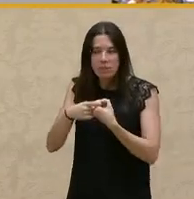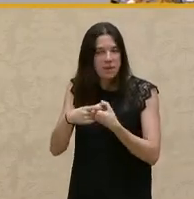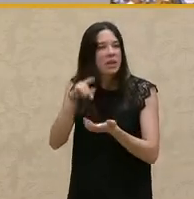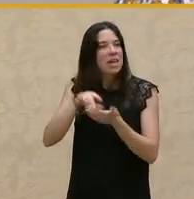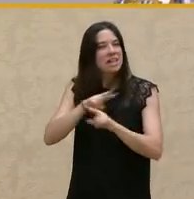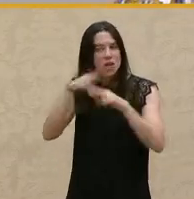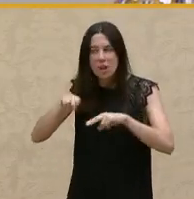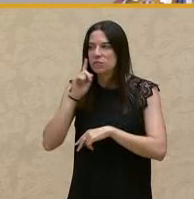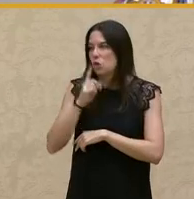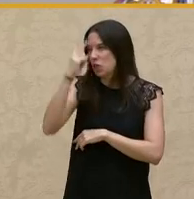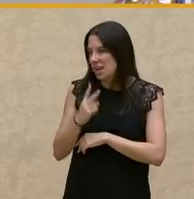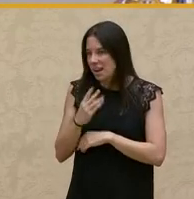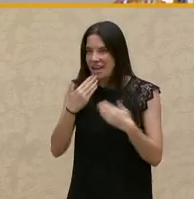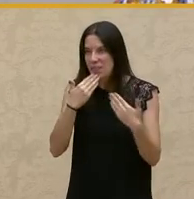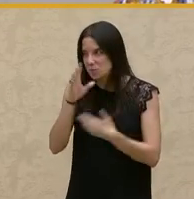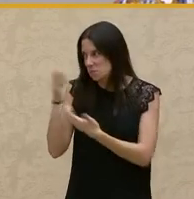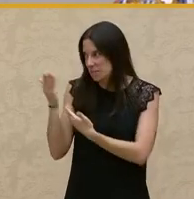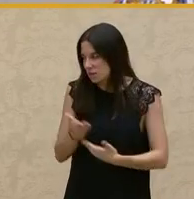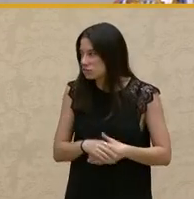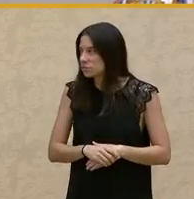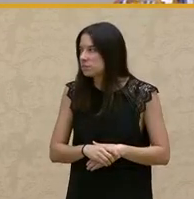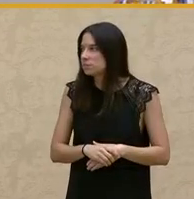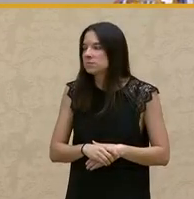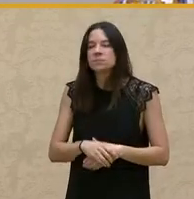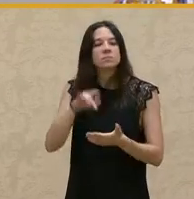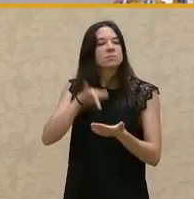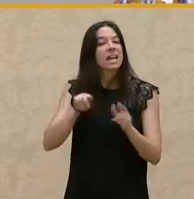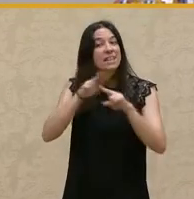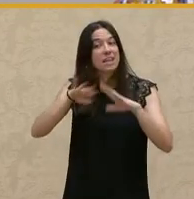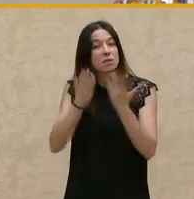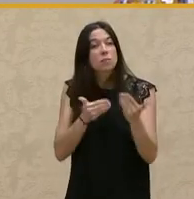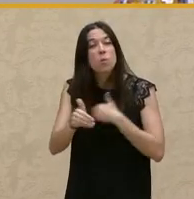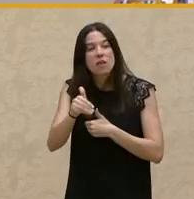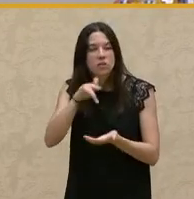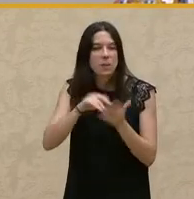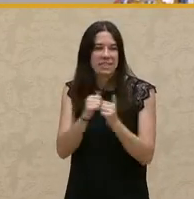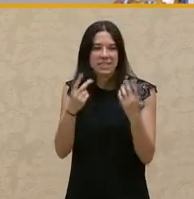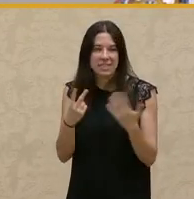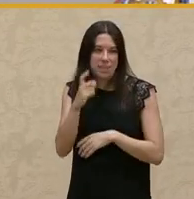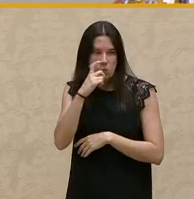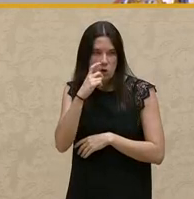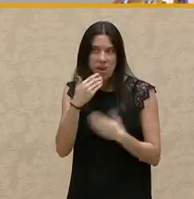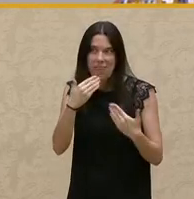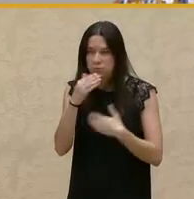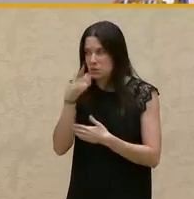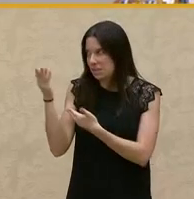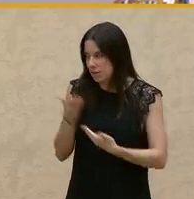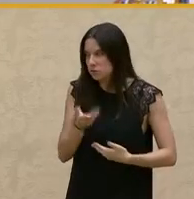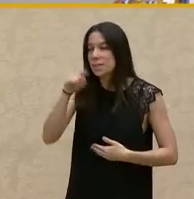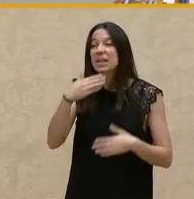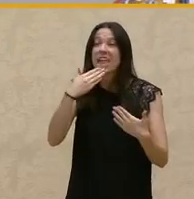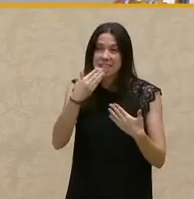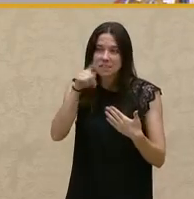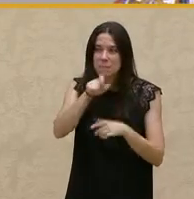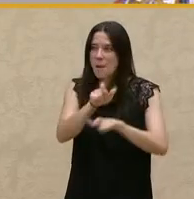la Sordoceguera, que tiene lugar el 27 de junio, y también agradezco la presencia de entidades como